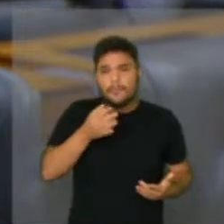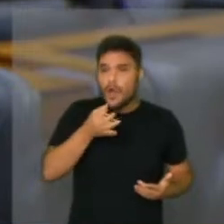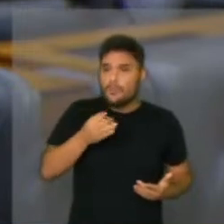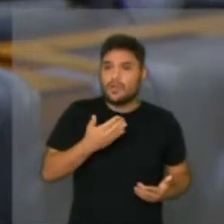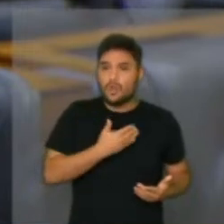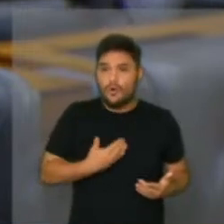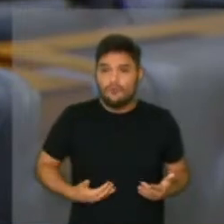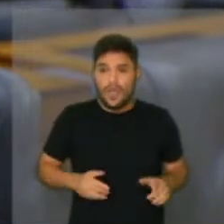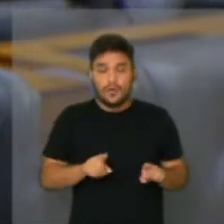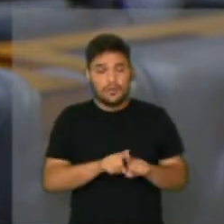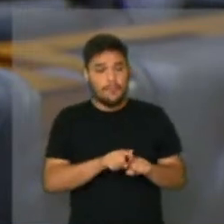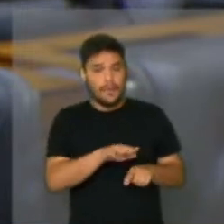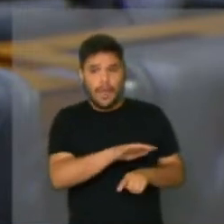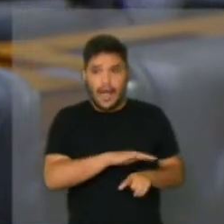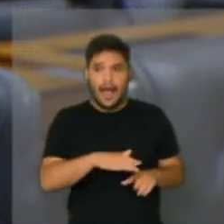QUE É A CASA DA MOEDA DO BRASIL. QUE É QUEM PAGA A